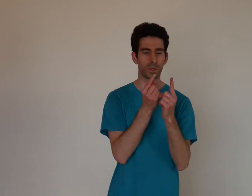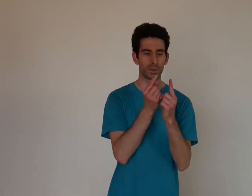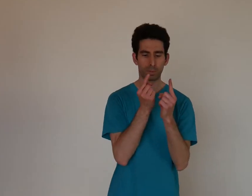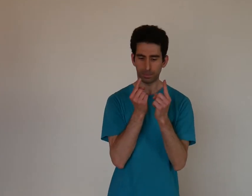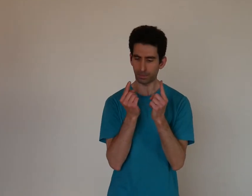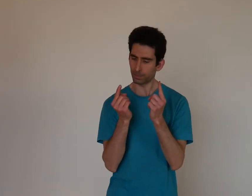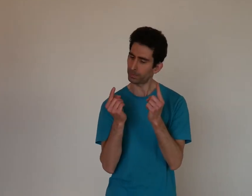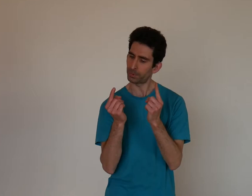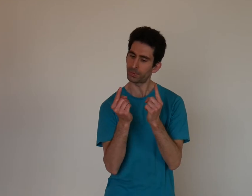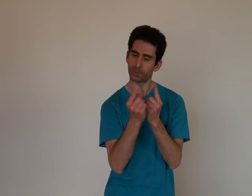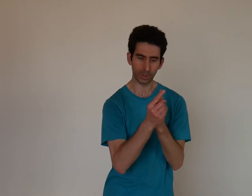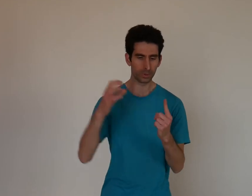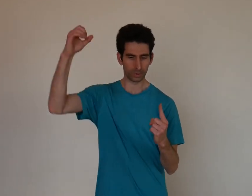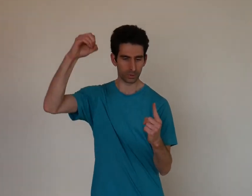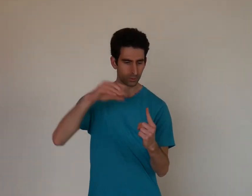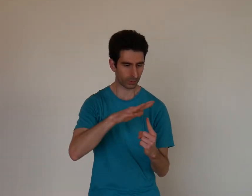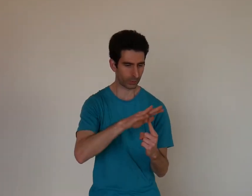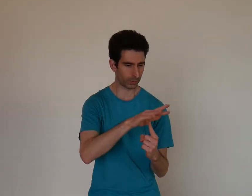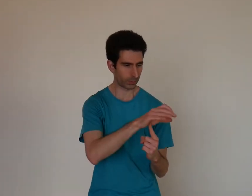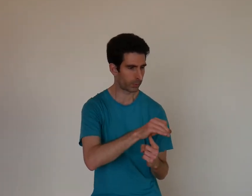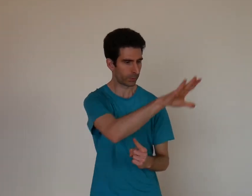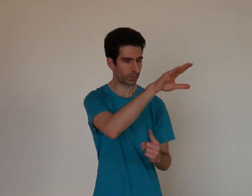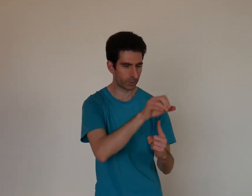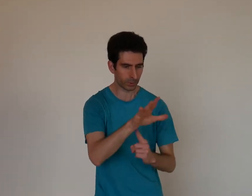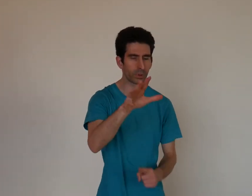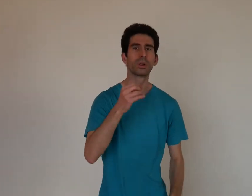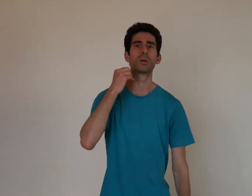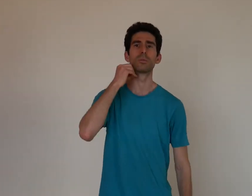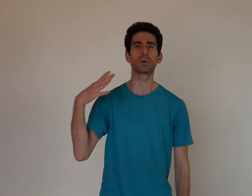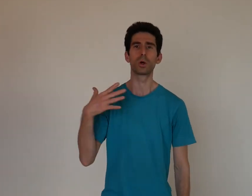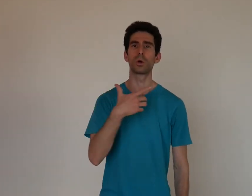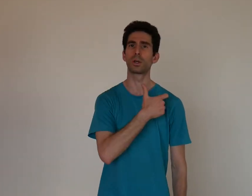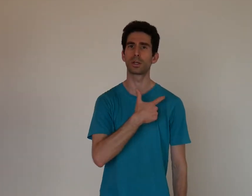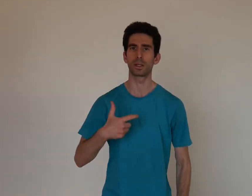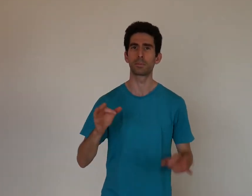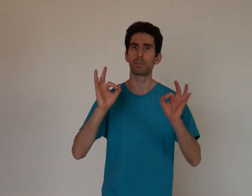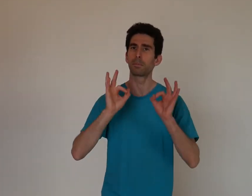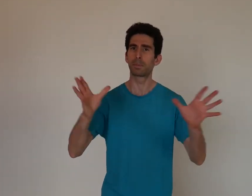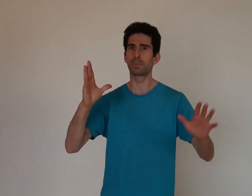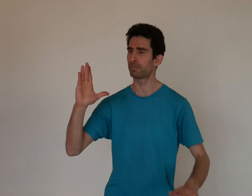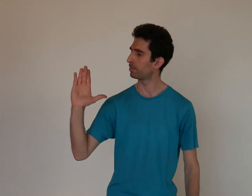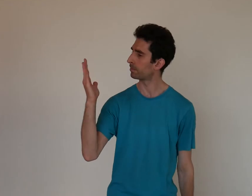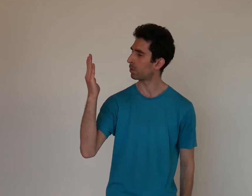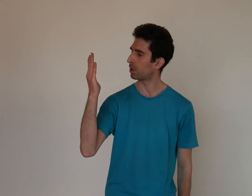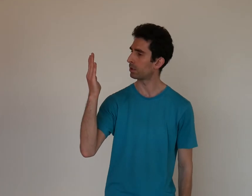Sur les leucophores, la lumière est réfléchie vers le blanc et le gris comme un miroir.